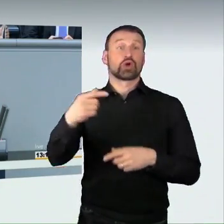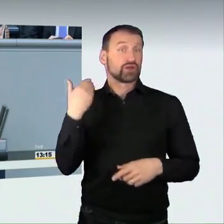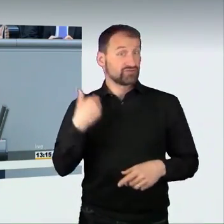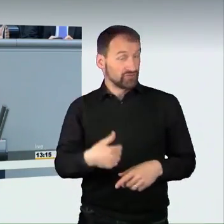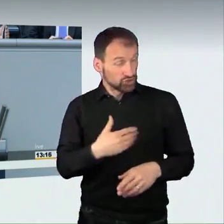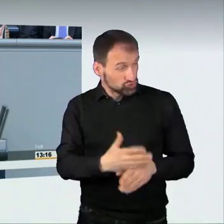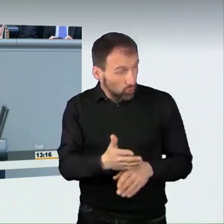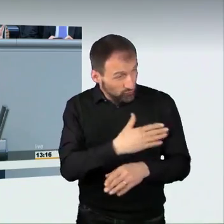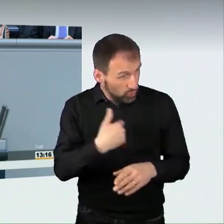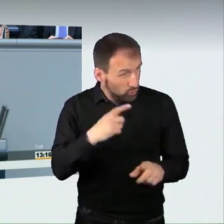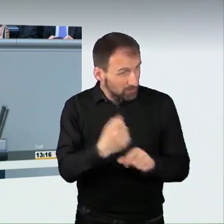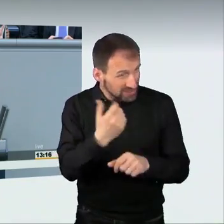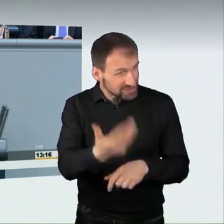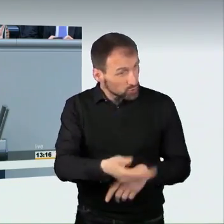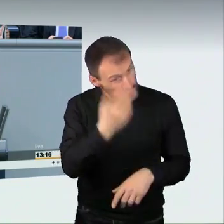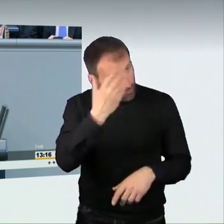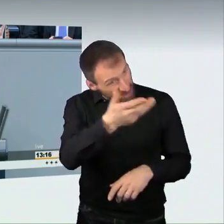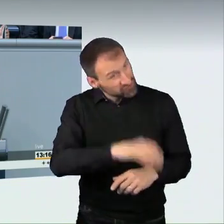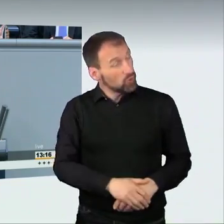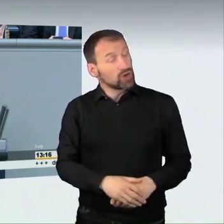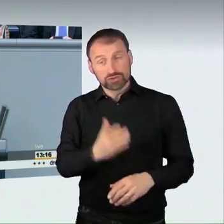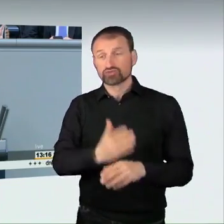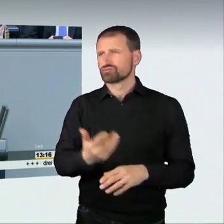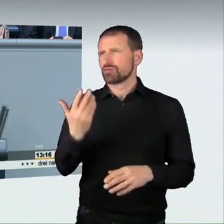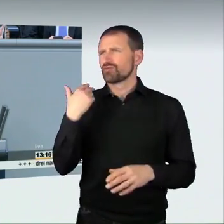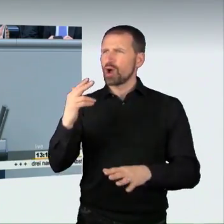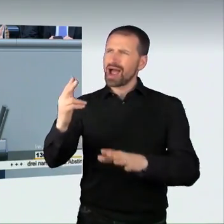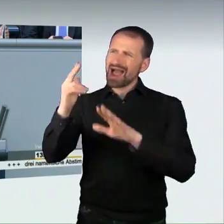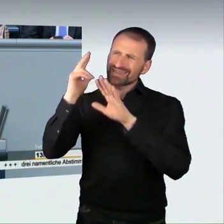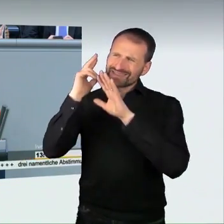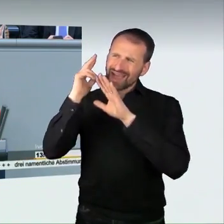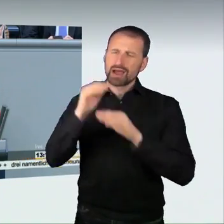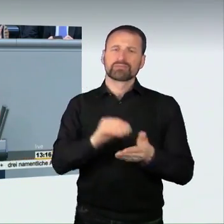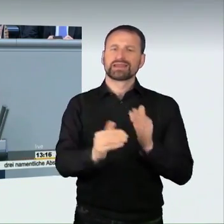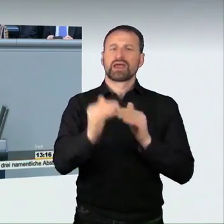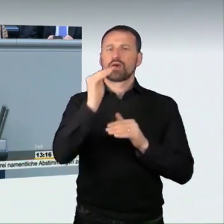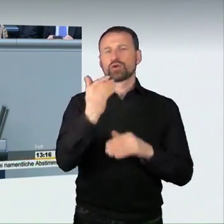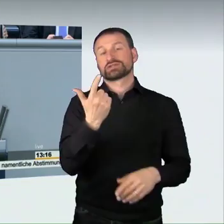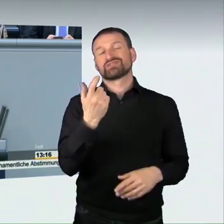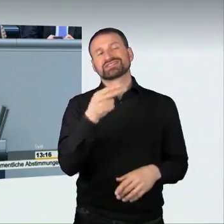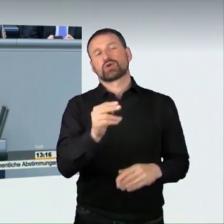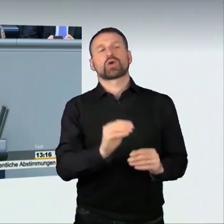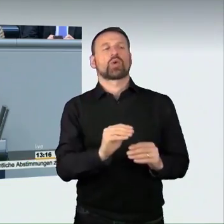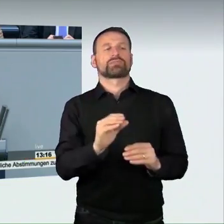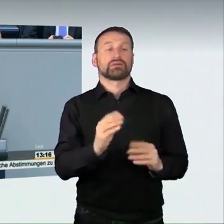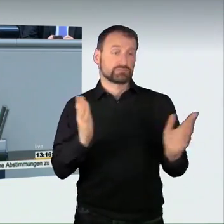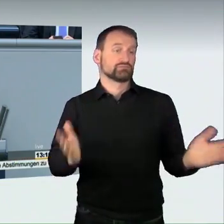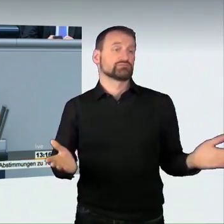Ich habe vor acht Jahren einmal die Miete erhöht.